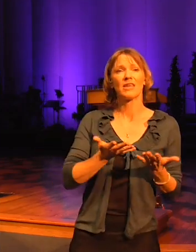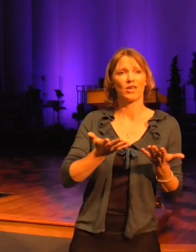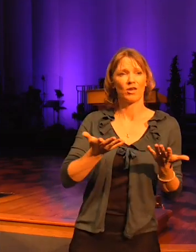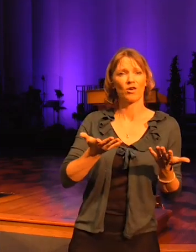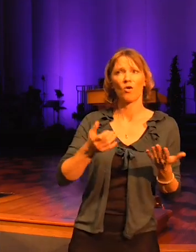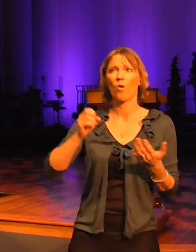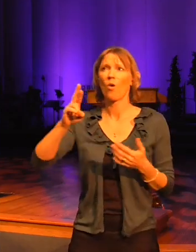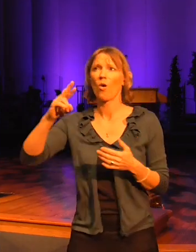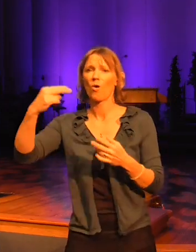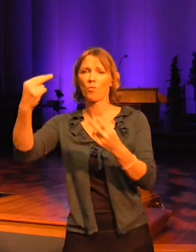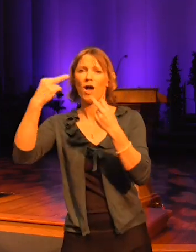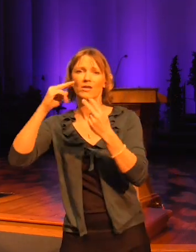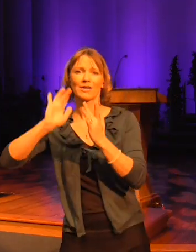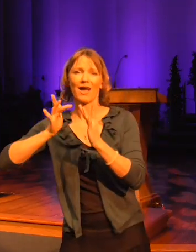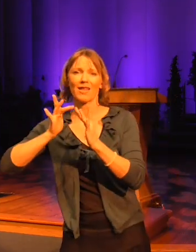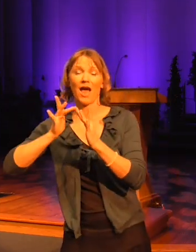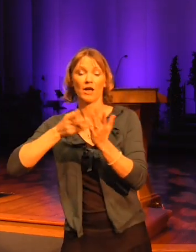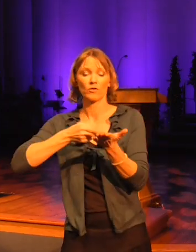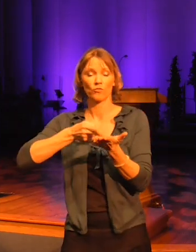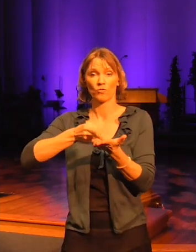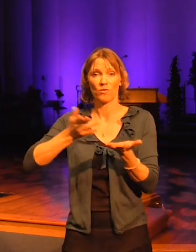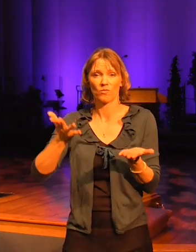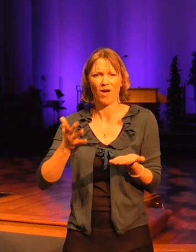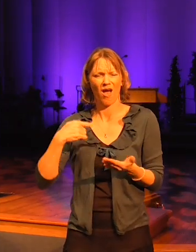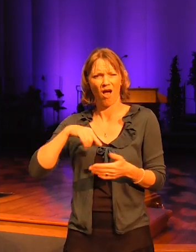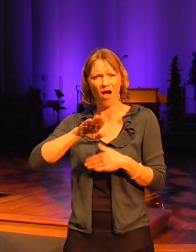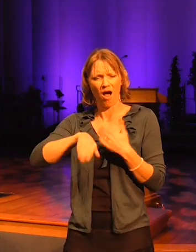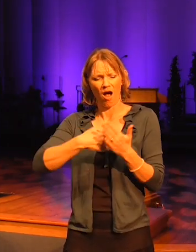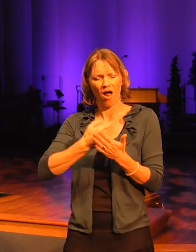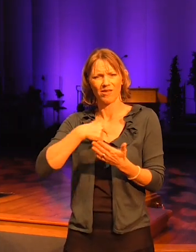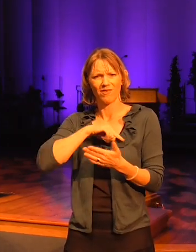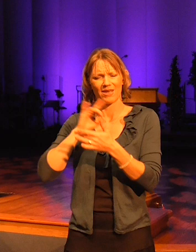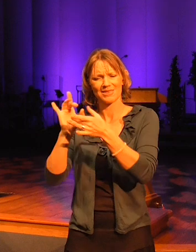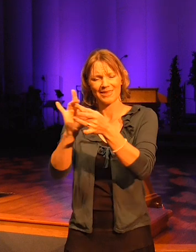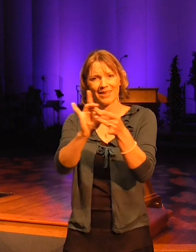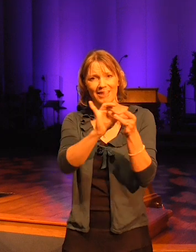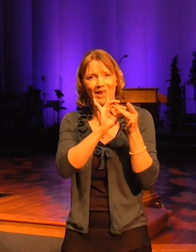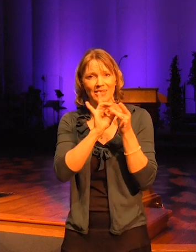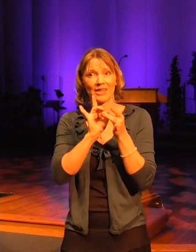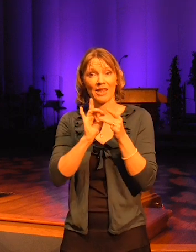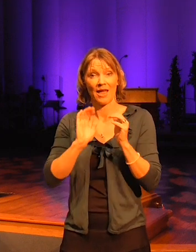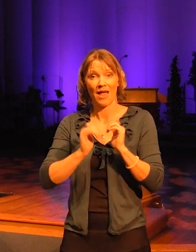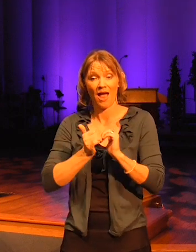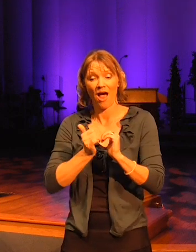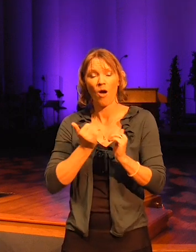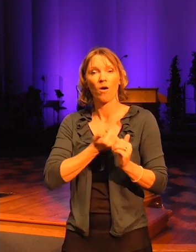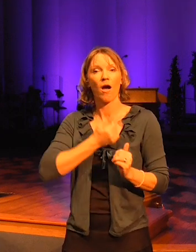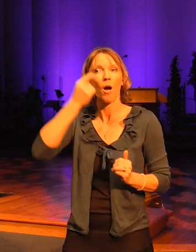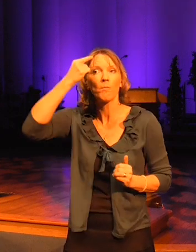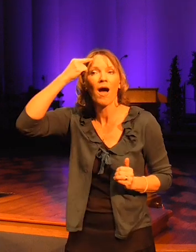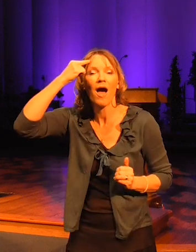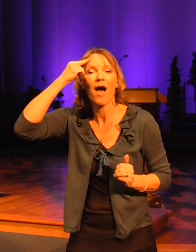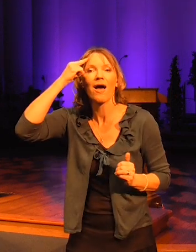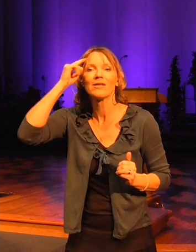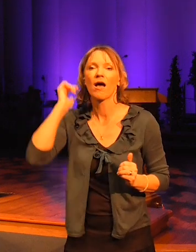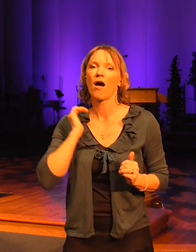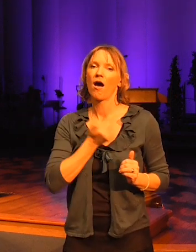todos estamos conectados, estamos conectados a través de nuestras mentes, estamos conectados principalmente a través de nuestros corazones